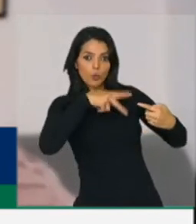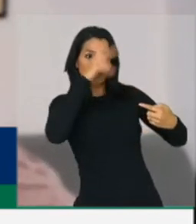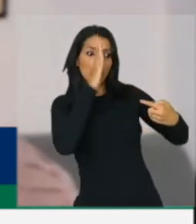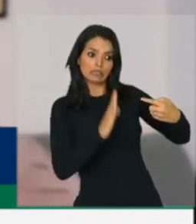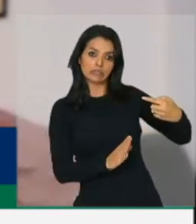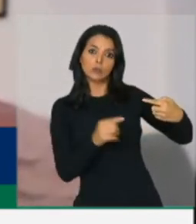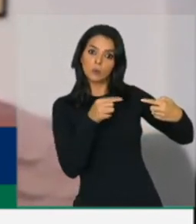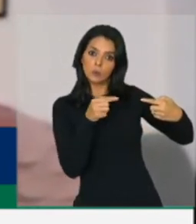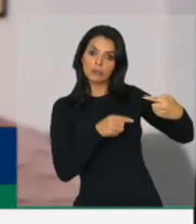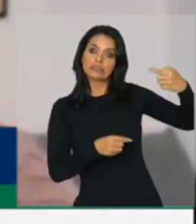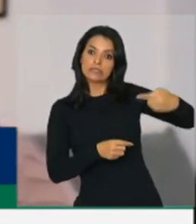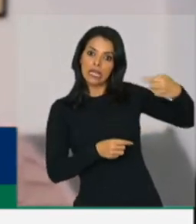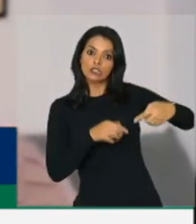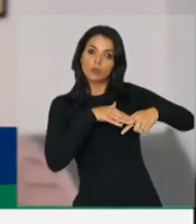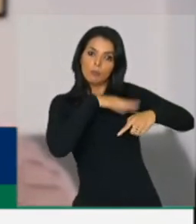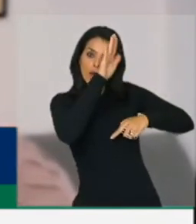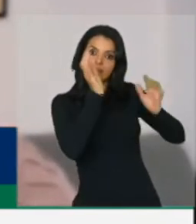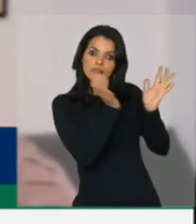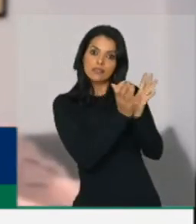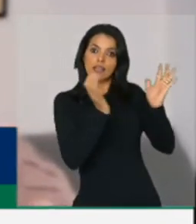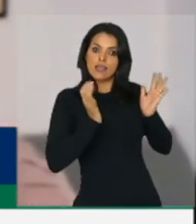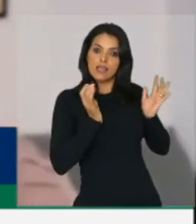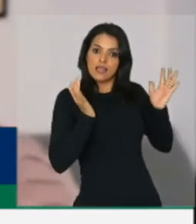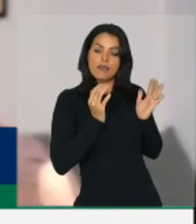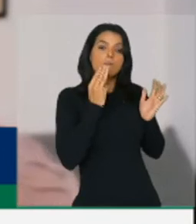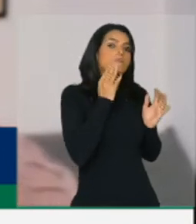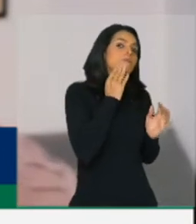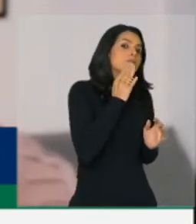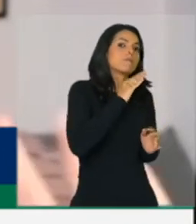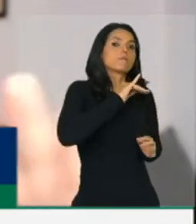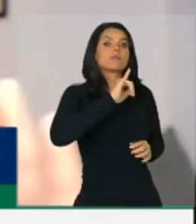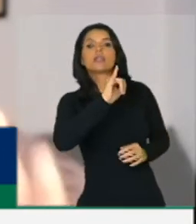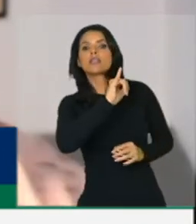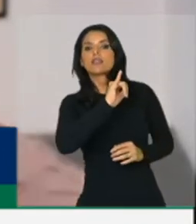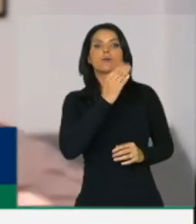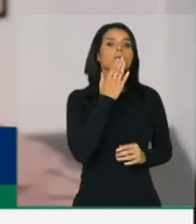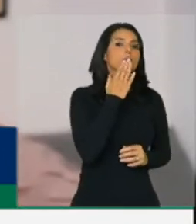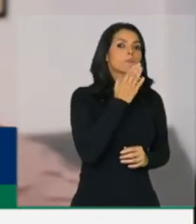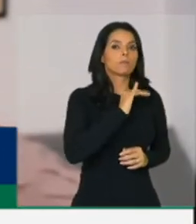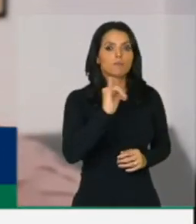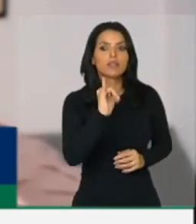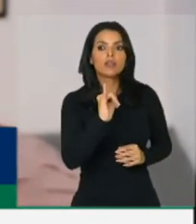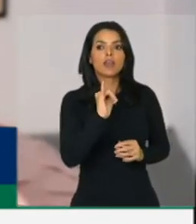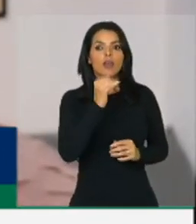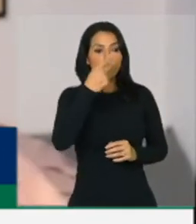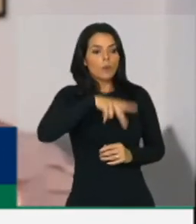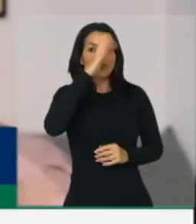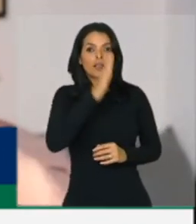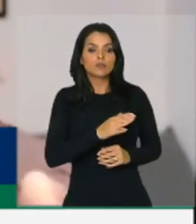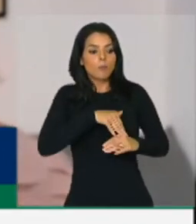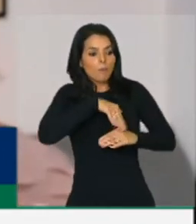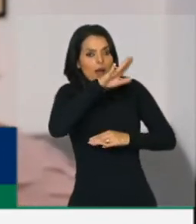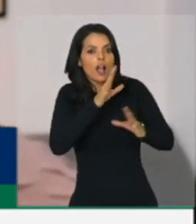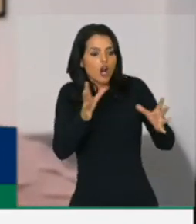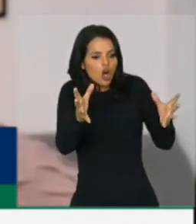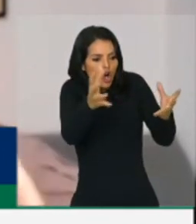IBGE, ESTÁ ENTRE OS 10 PAÍSES QUE MAIS CONCENTRAM RENDA, ESSE É UM DADO MUITO IMPORTANTE. ENTRE OS PAÍSES